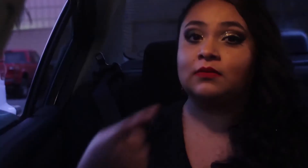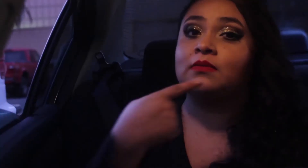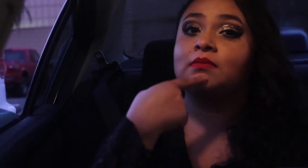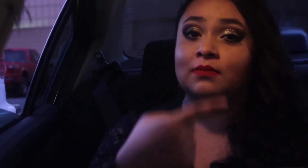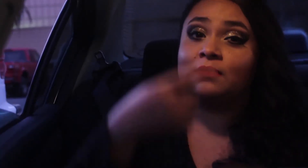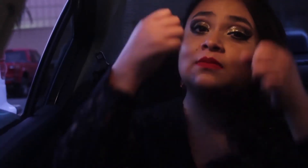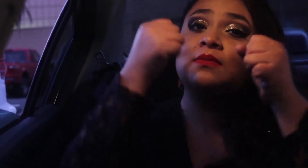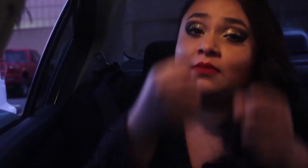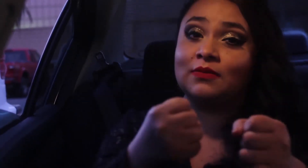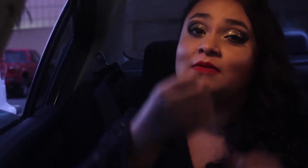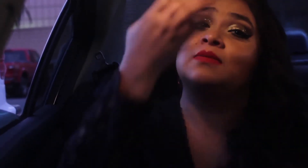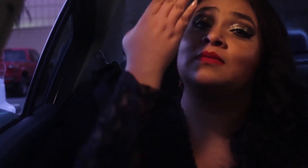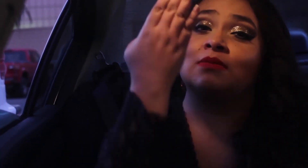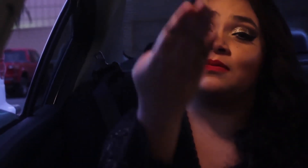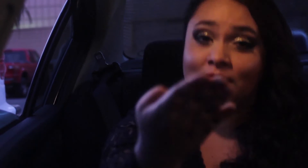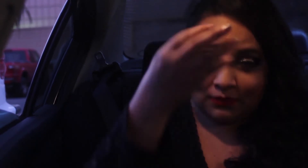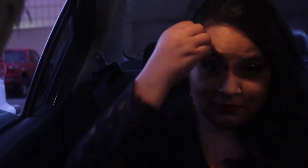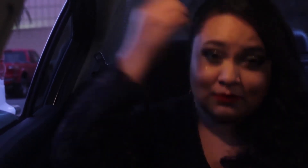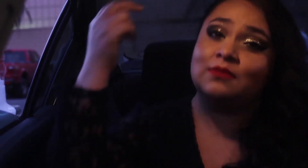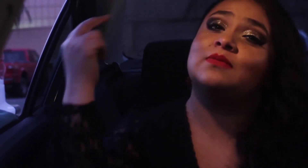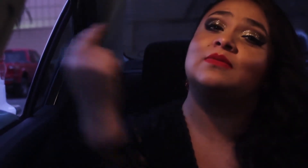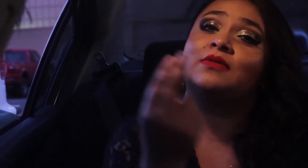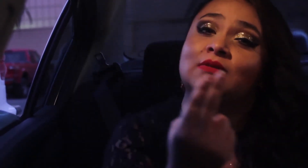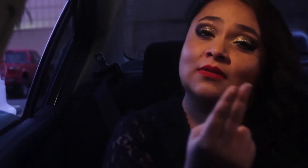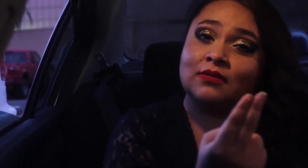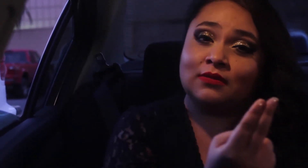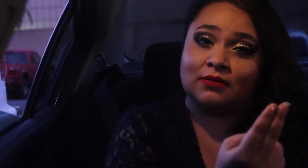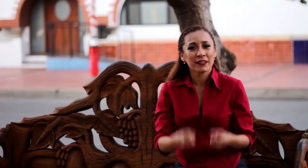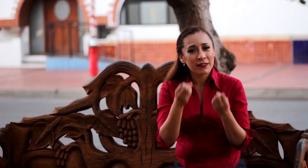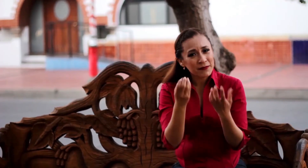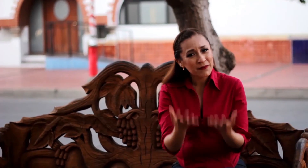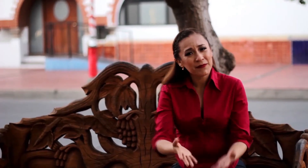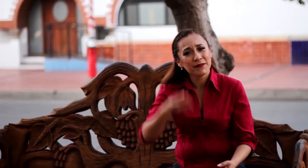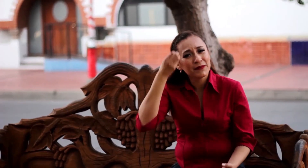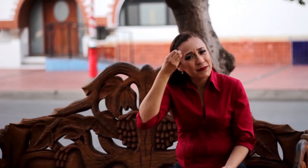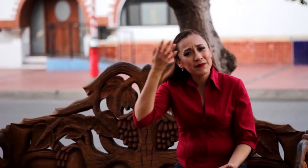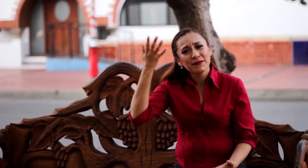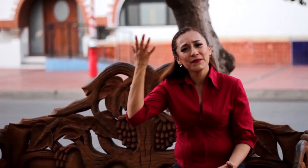te aseguro que te tengo que olvidar te voy a olvidar